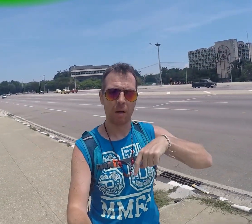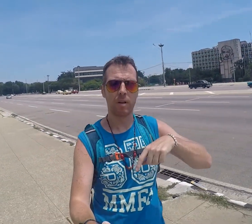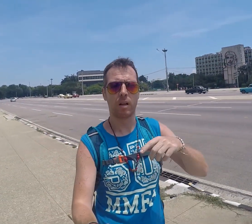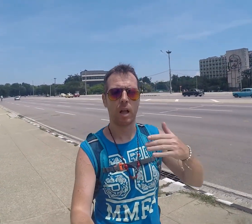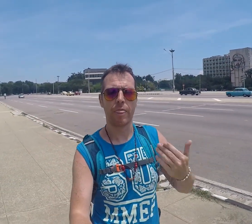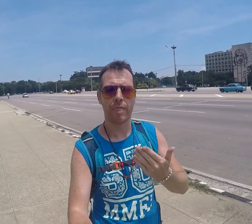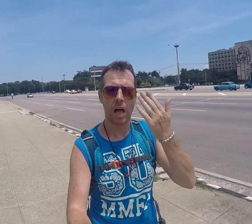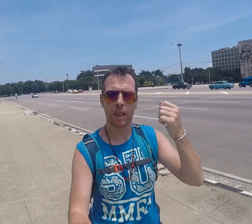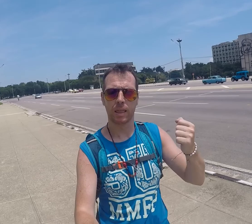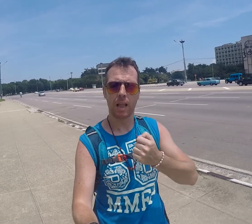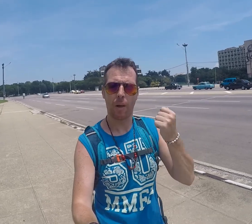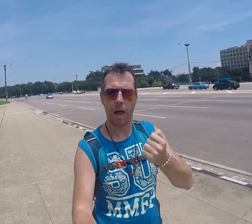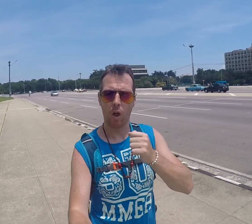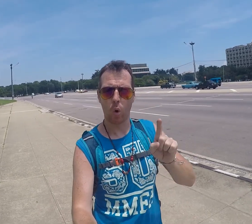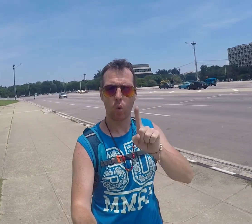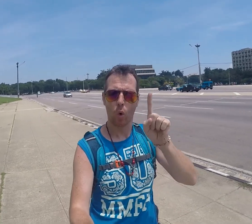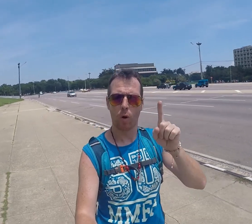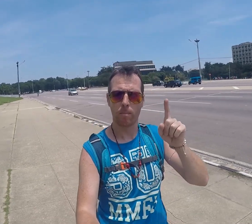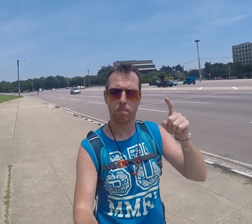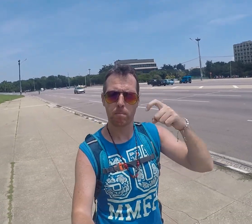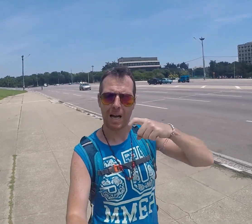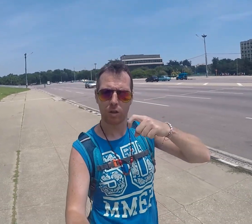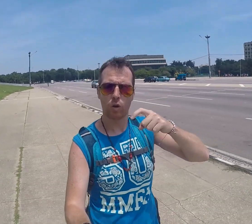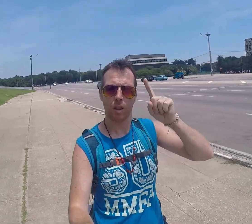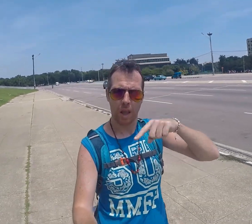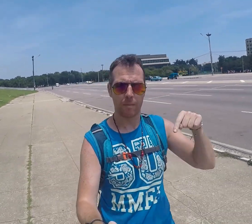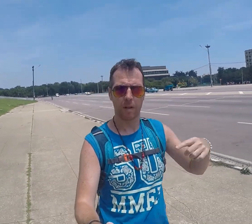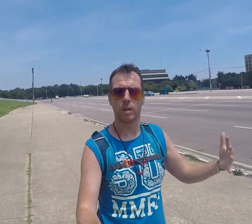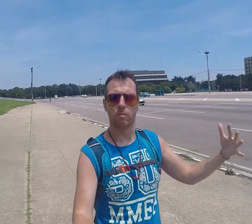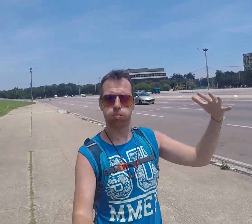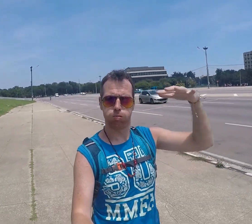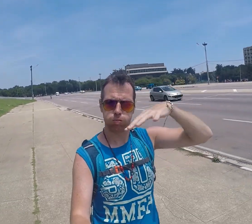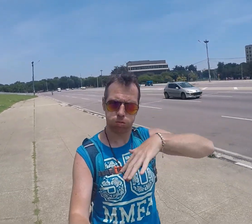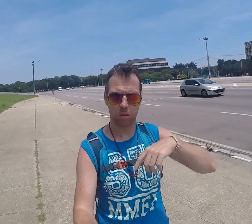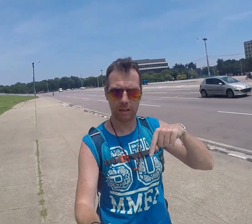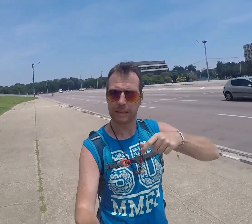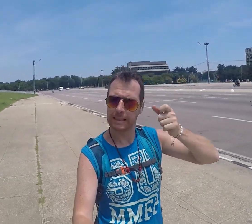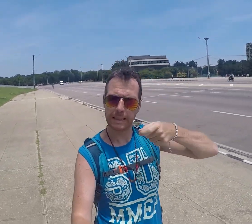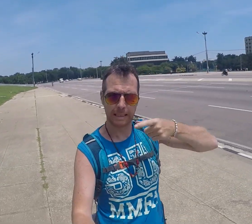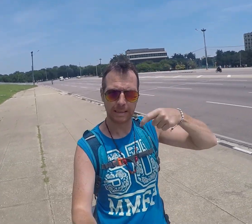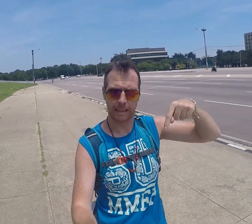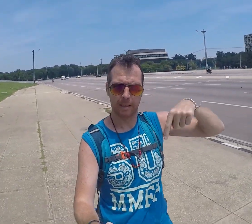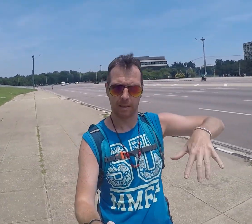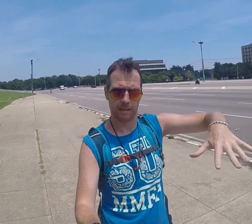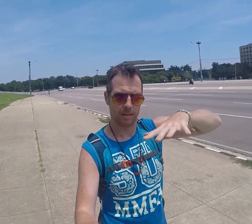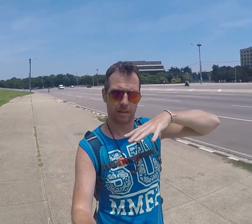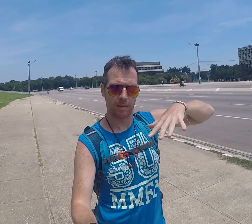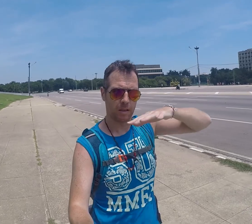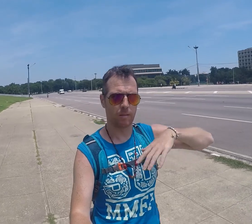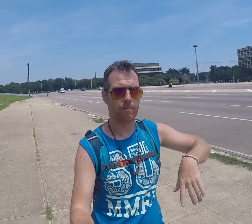También en el día del trabajador, 1 de mayo, son habituales los eventos aquí